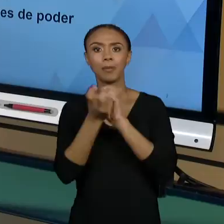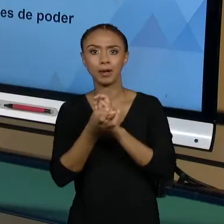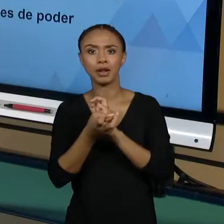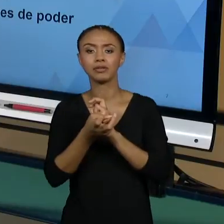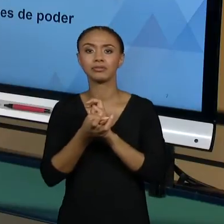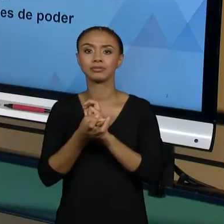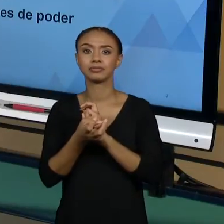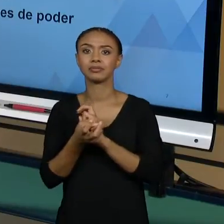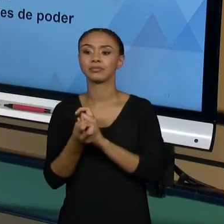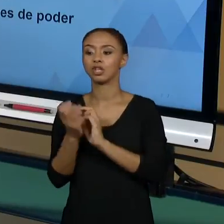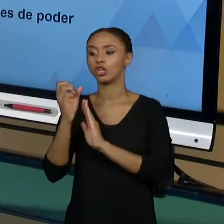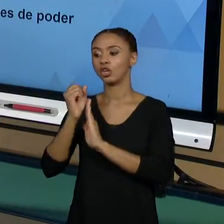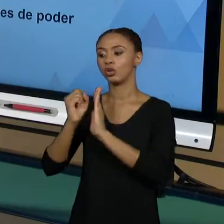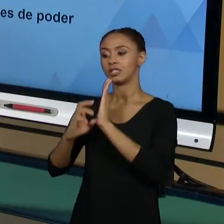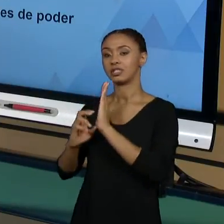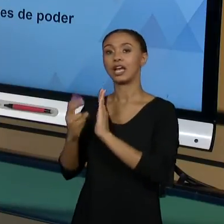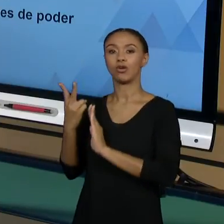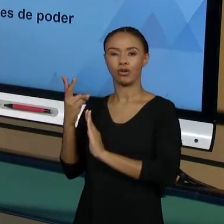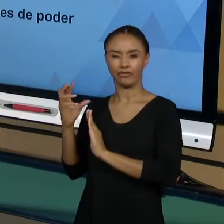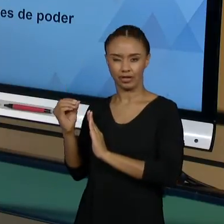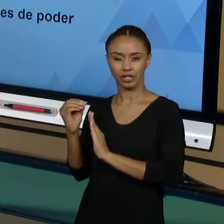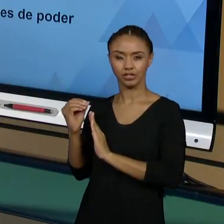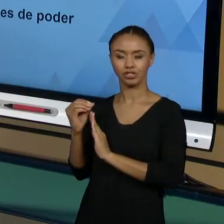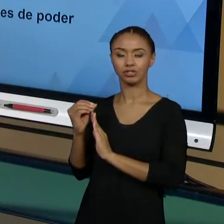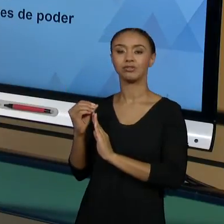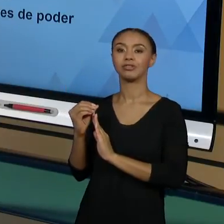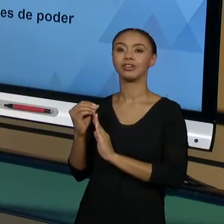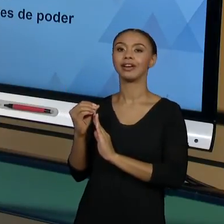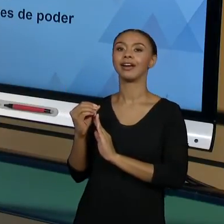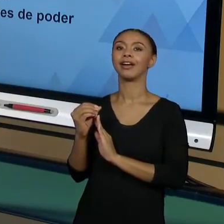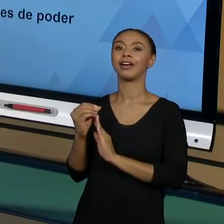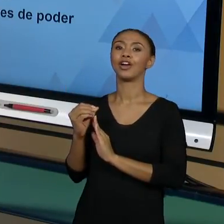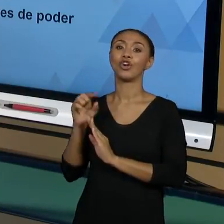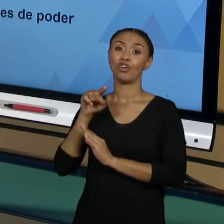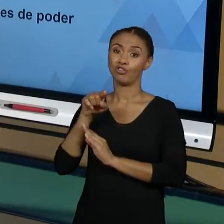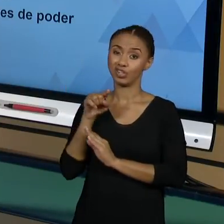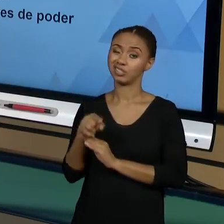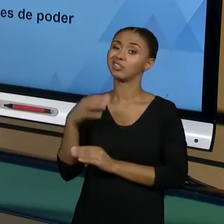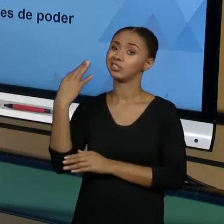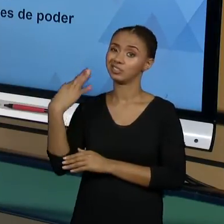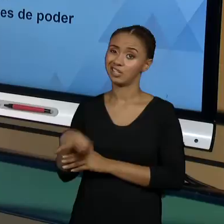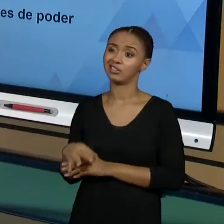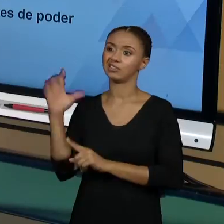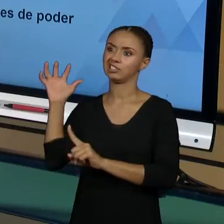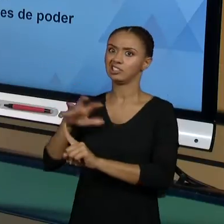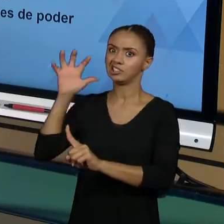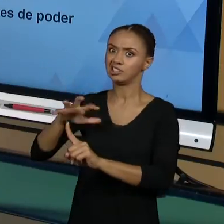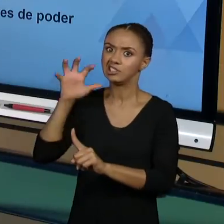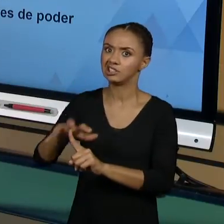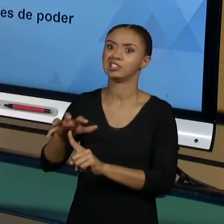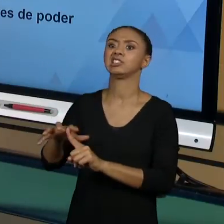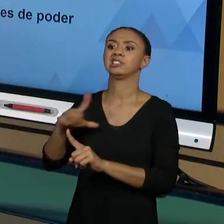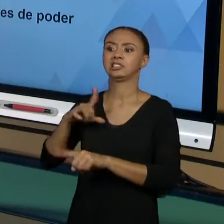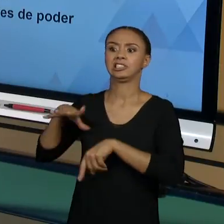SÉCULO 20, PROVAVELMENTE VOCÊ SERIA PERSEGUIDO, PROVAVELMENTE A SUA PRÁTICA CULTURAL, A CAPOEIRA,